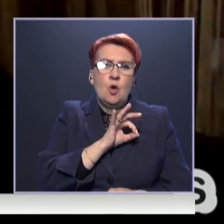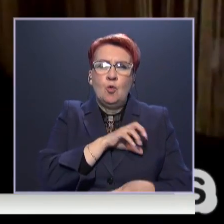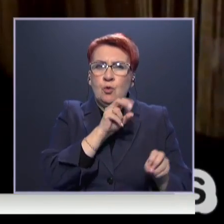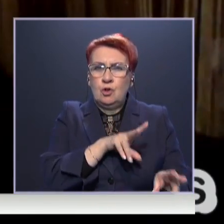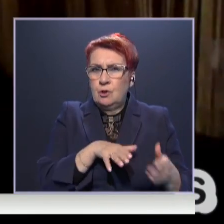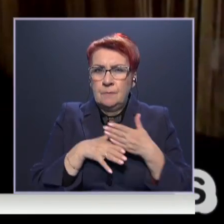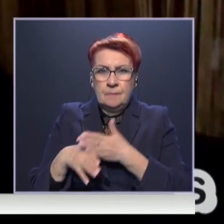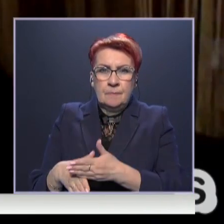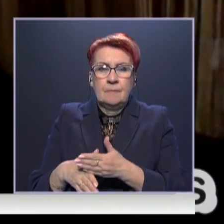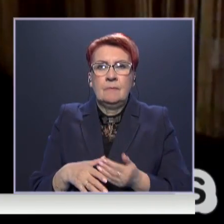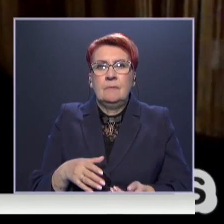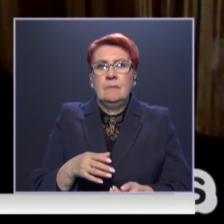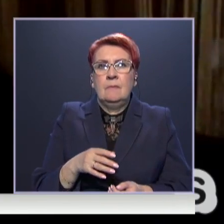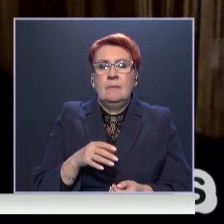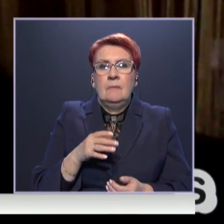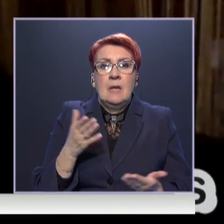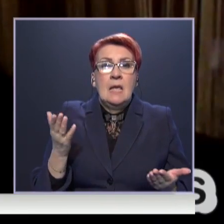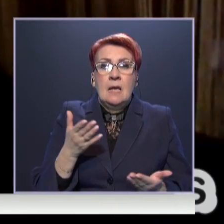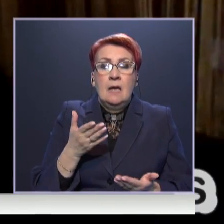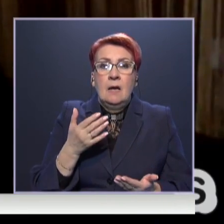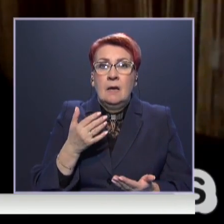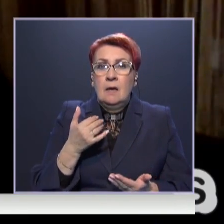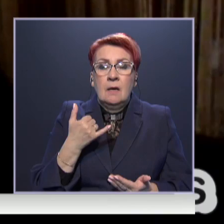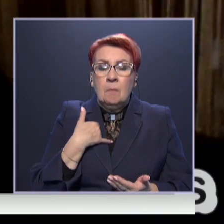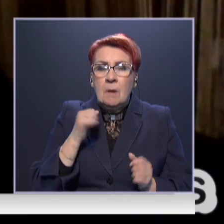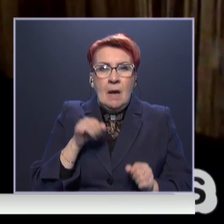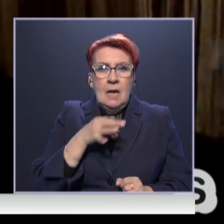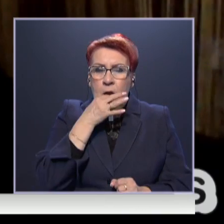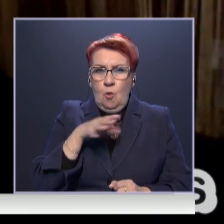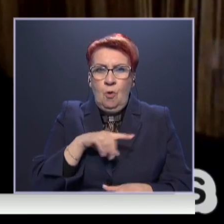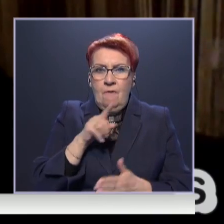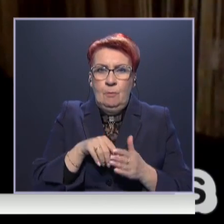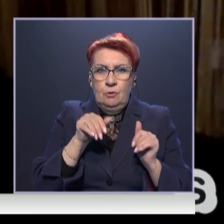у нас нет никакого вопроса который закрыть благодаря